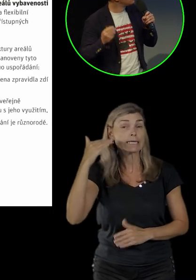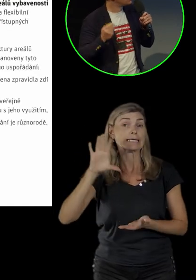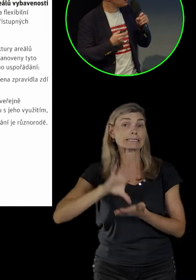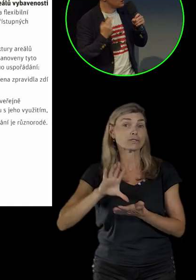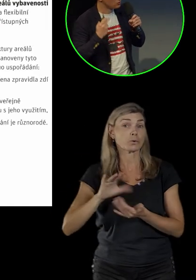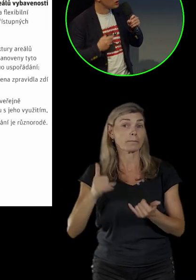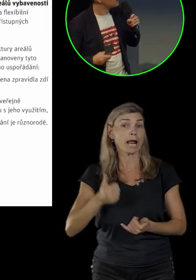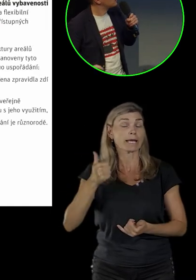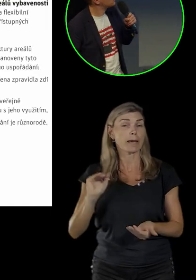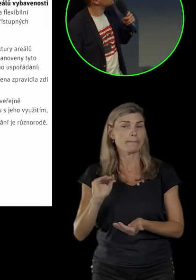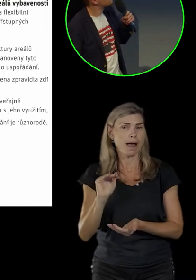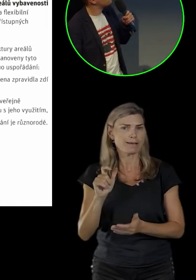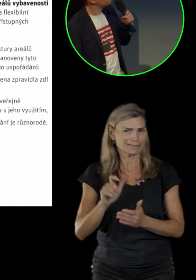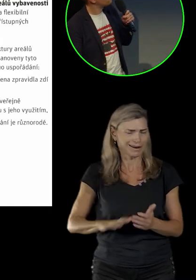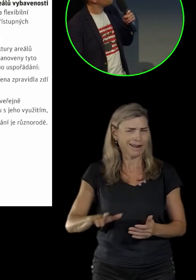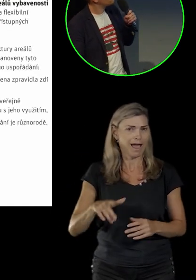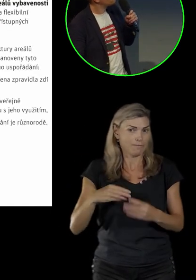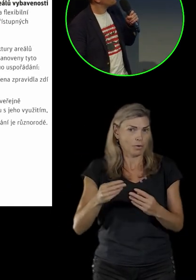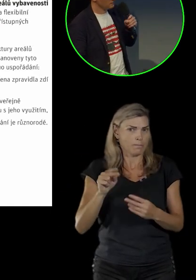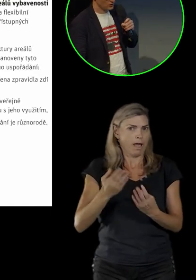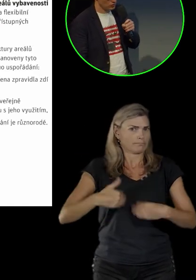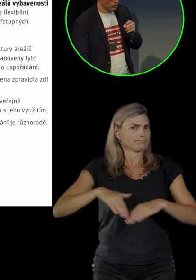Malá Strana je součást rezervace.